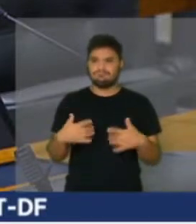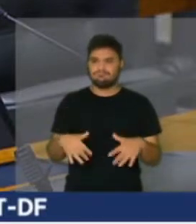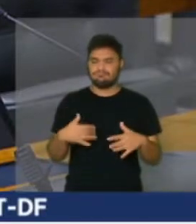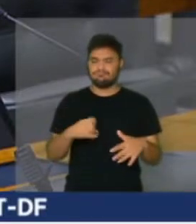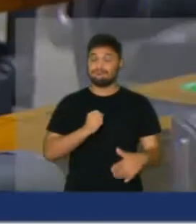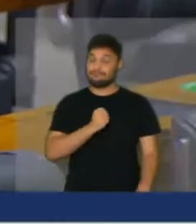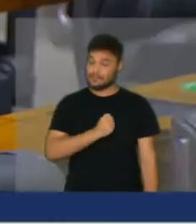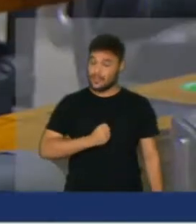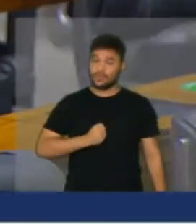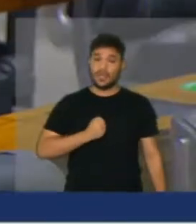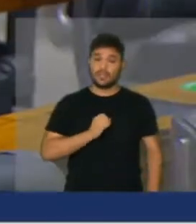PELO BRAÇO, A CARREGAR A PRIMAVERA PELOS DENTES, COMO